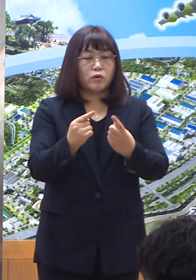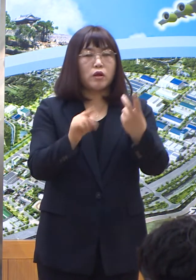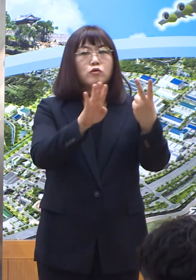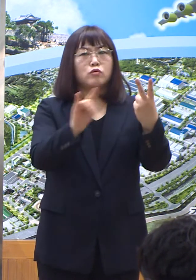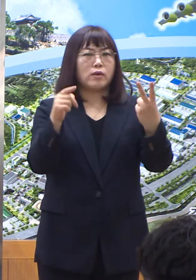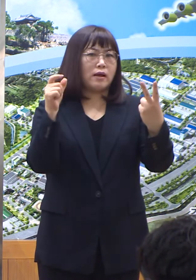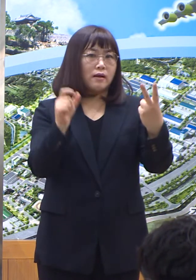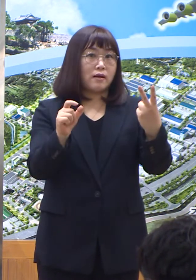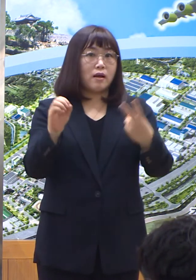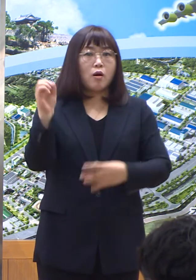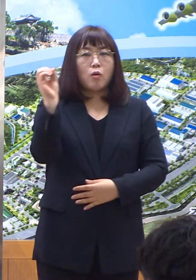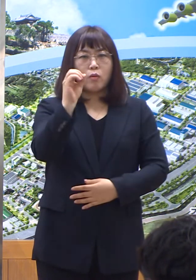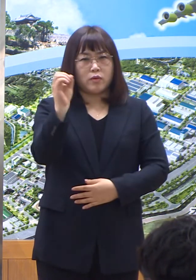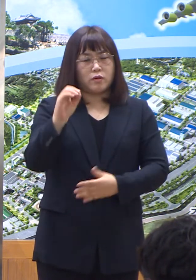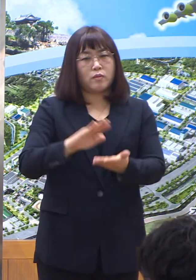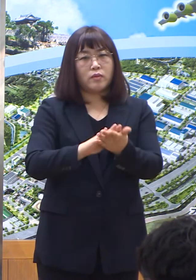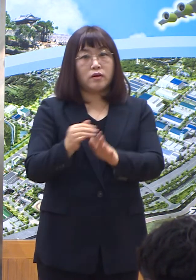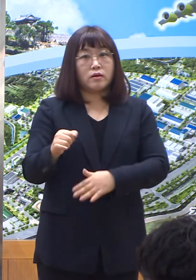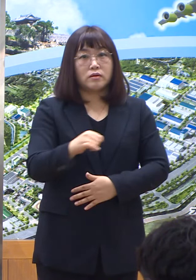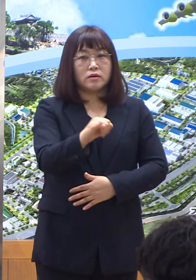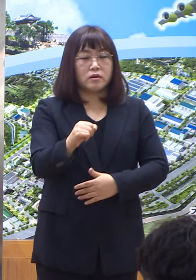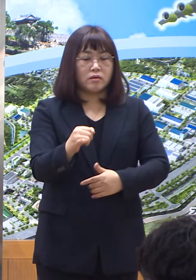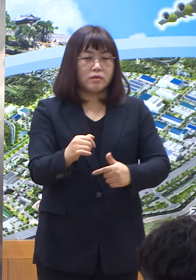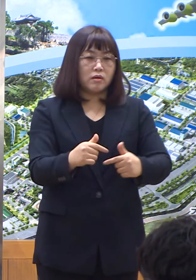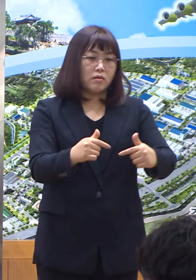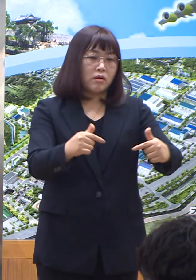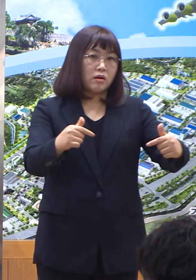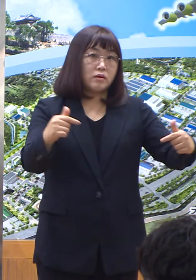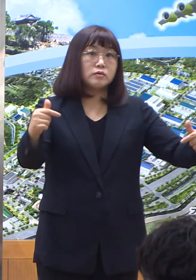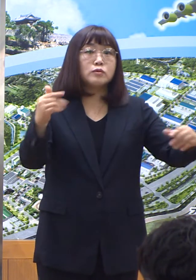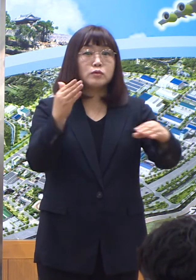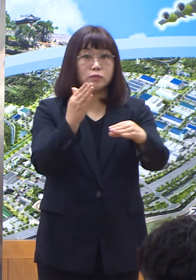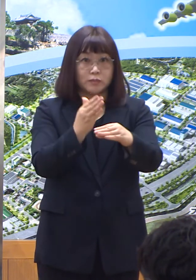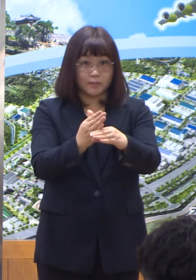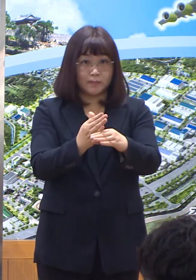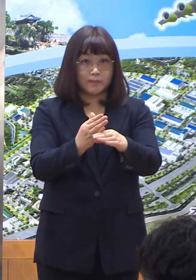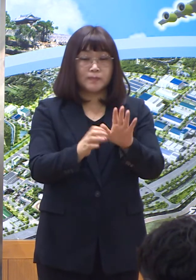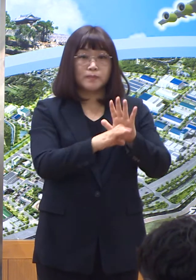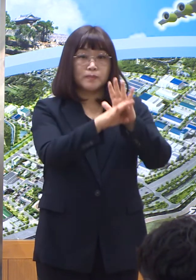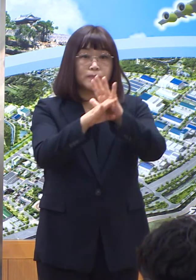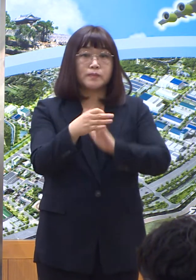5 식성 됐는가 3 모략에 상태에서 코로 라 7 감량